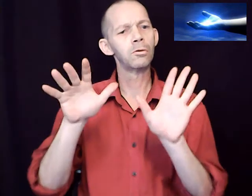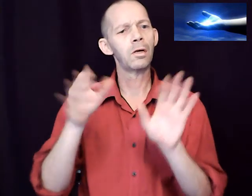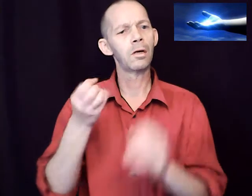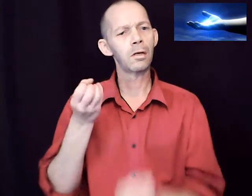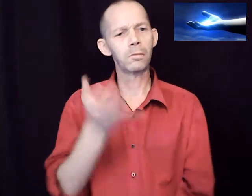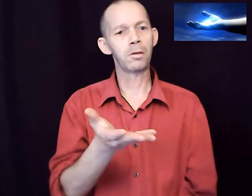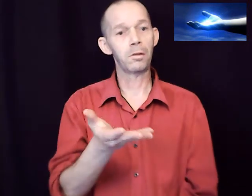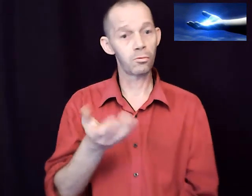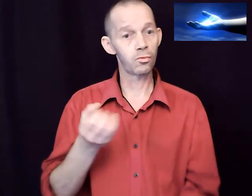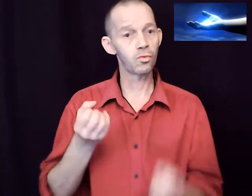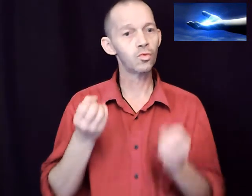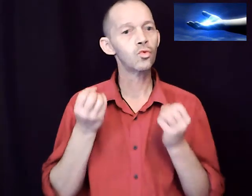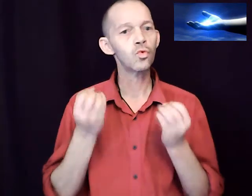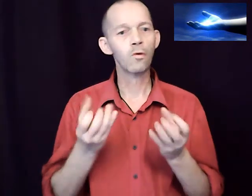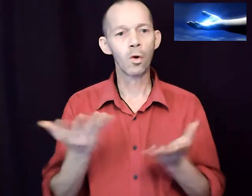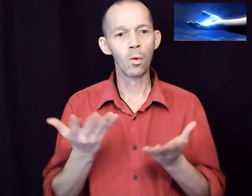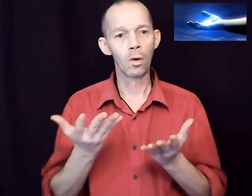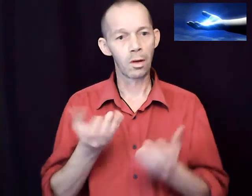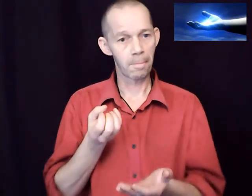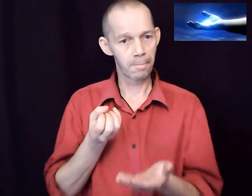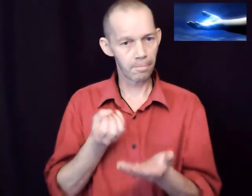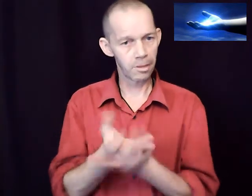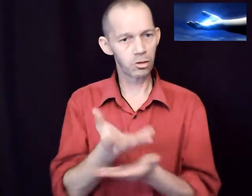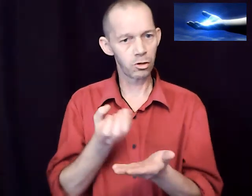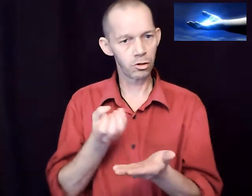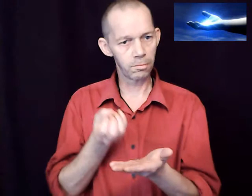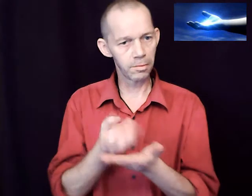L'archange Gabriel a souvent des messages